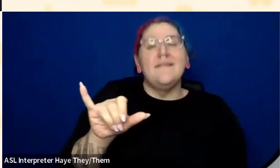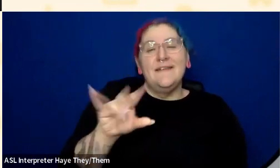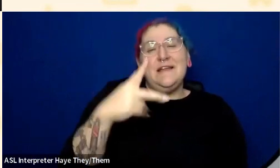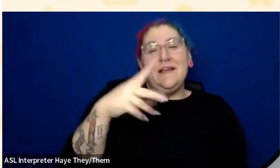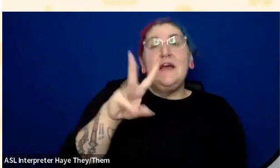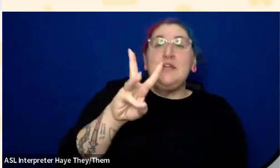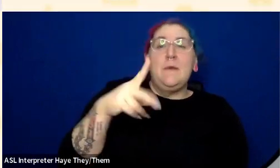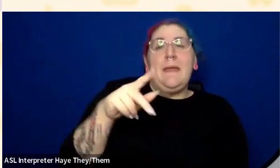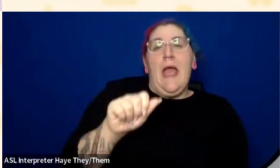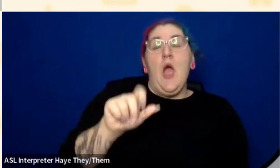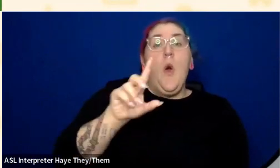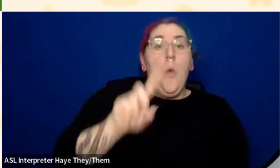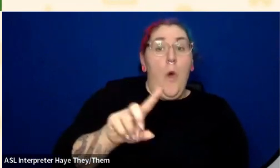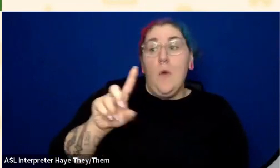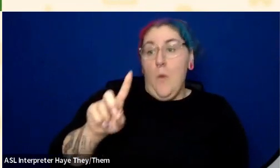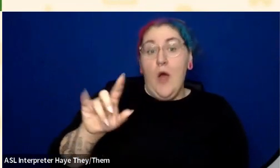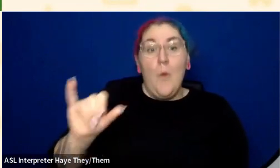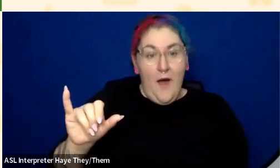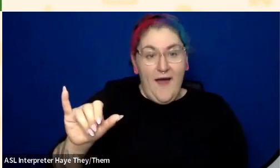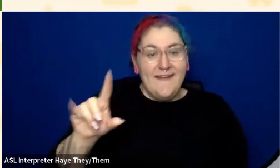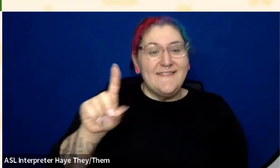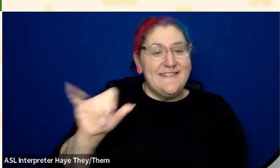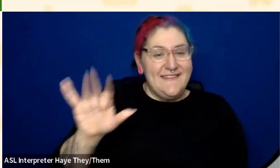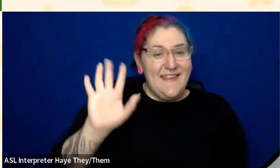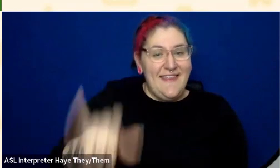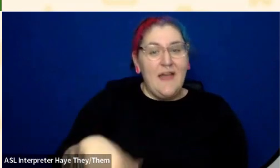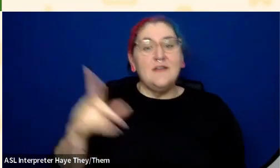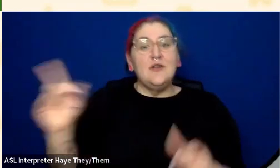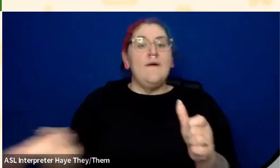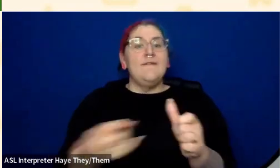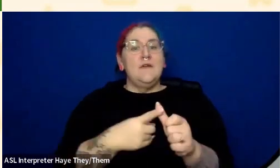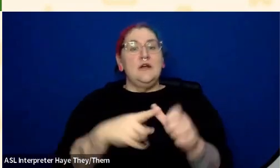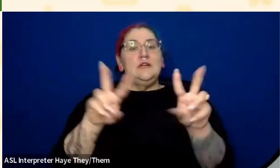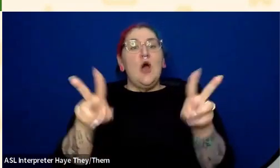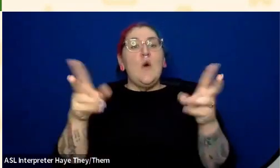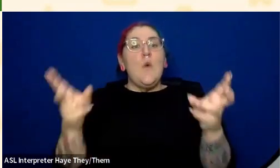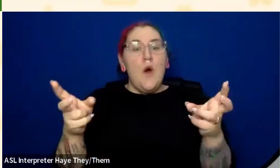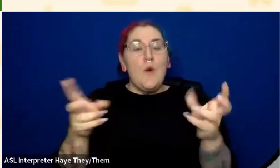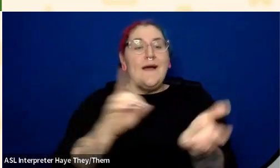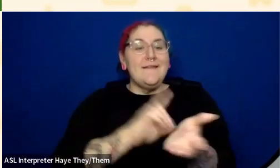Primero, una cita del ilustre Dr. Ian Malcolm de Parque Jurásico.